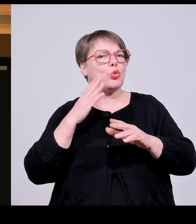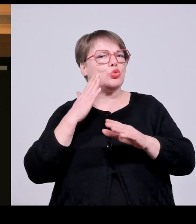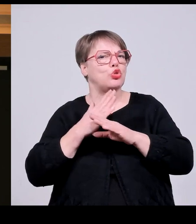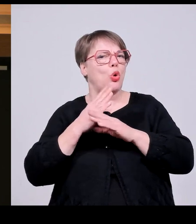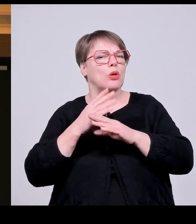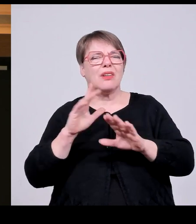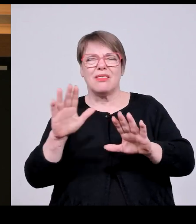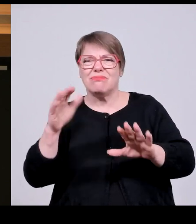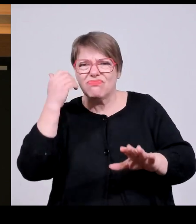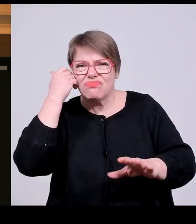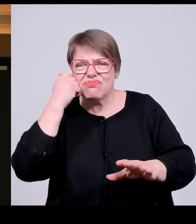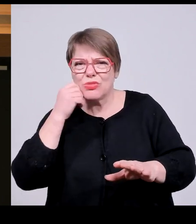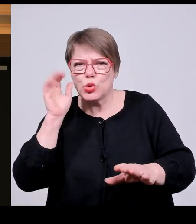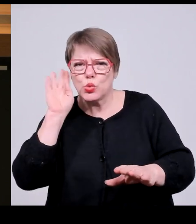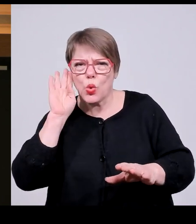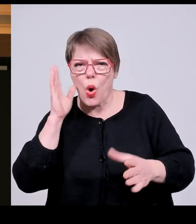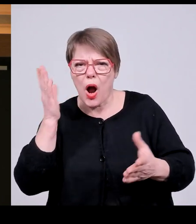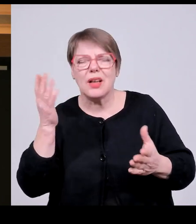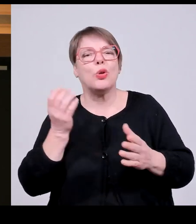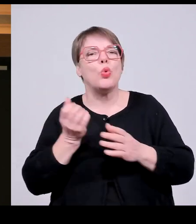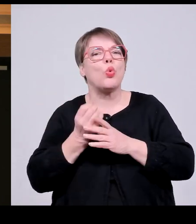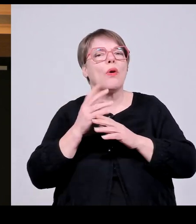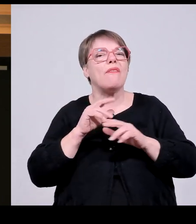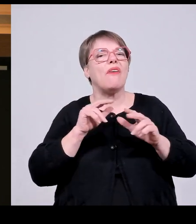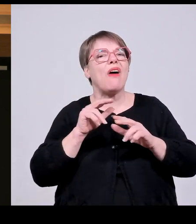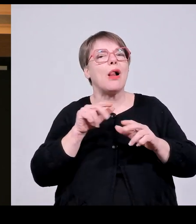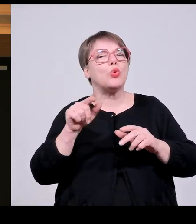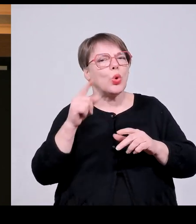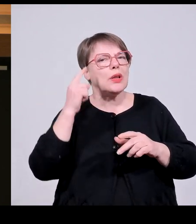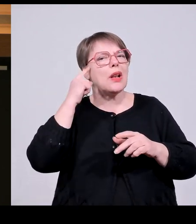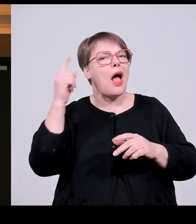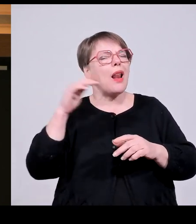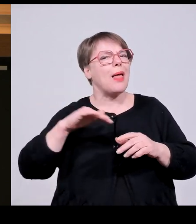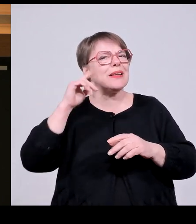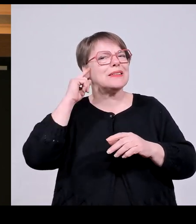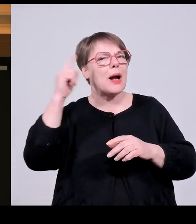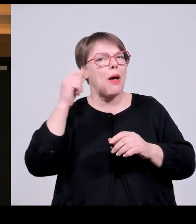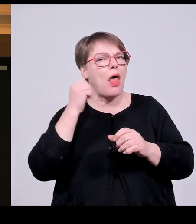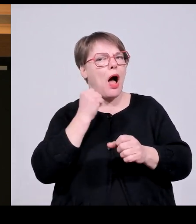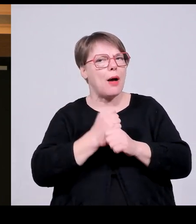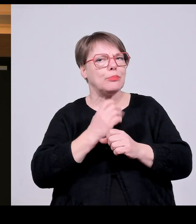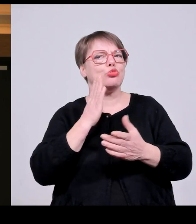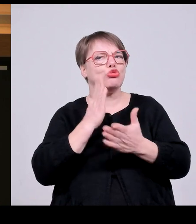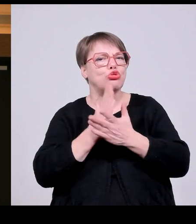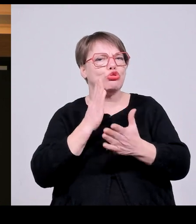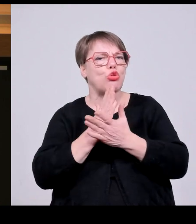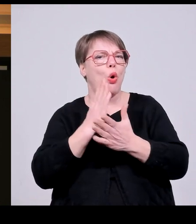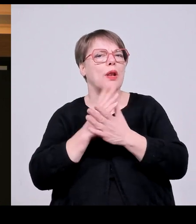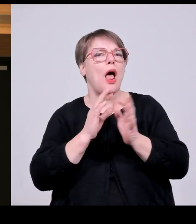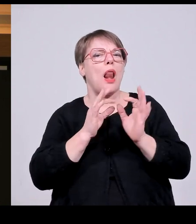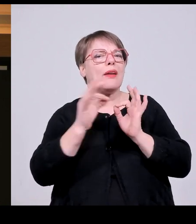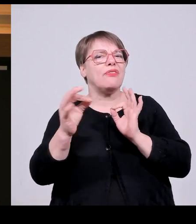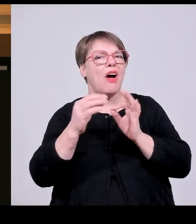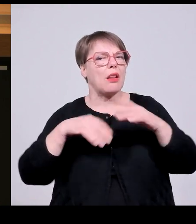von denkmalgeschützten Gewerbeeinheiten oder Verwaltung, das PV-Anlagenbau möglich ist und möglich gemacht wird.(Beifall)